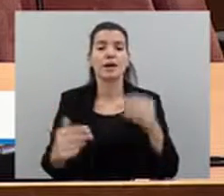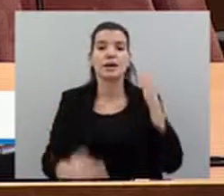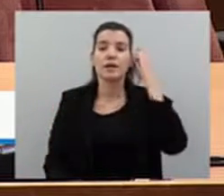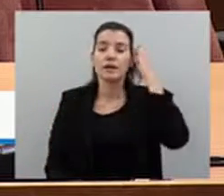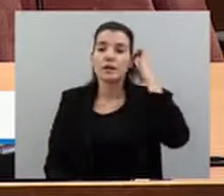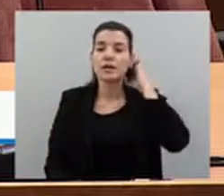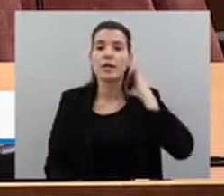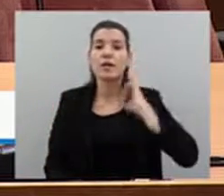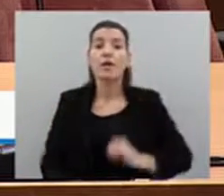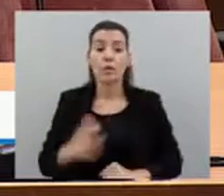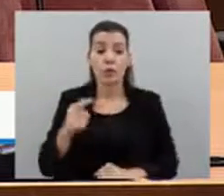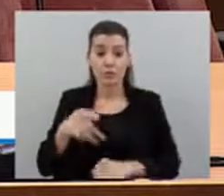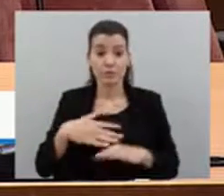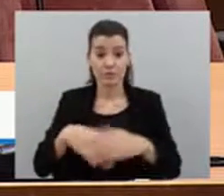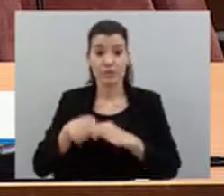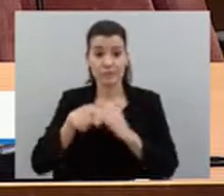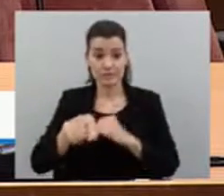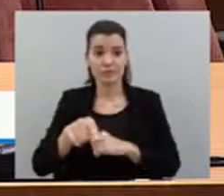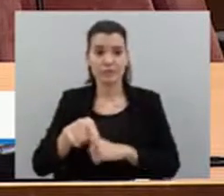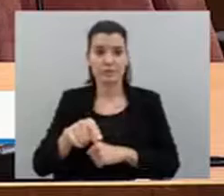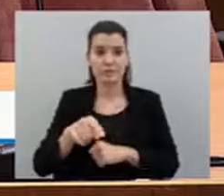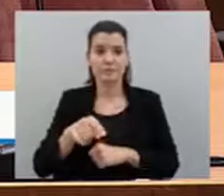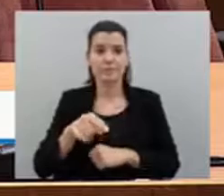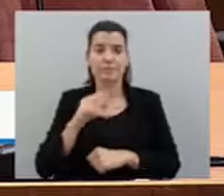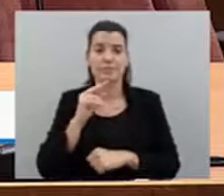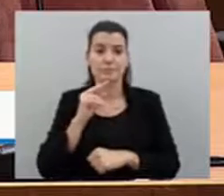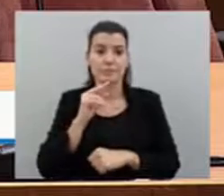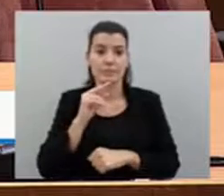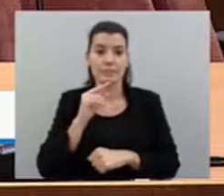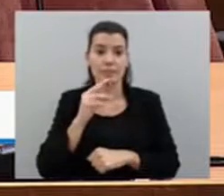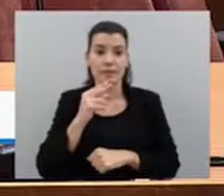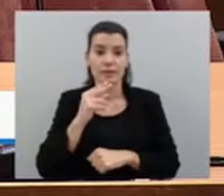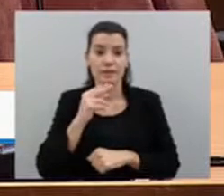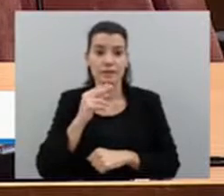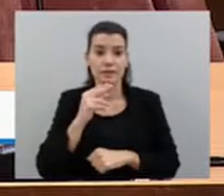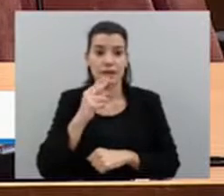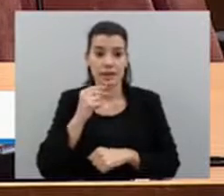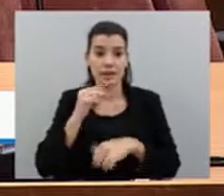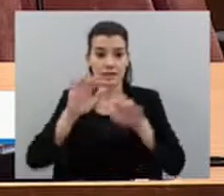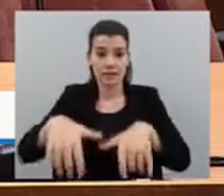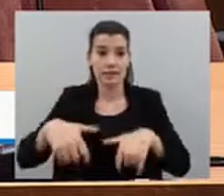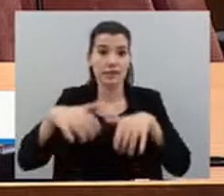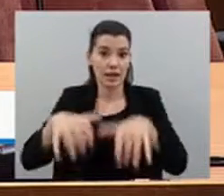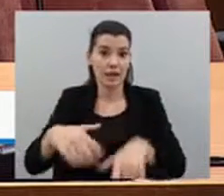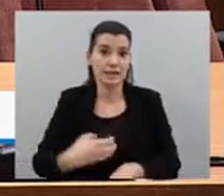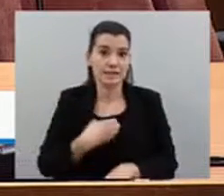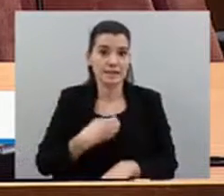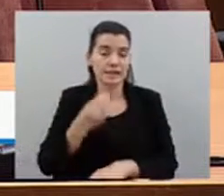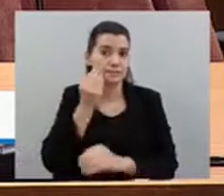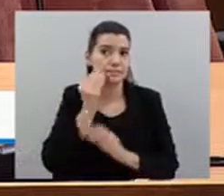aterro fê-lo na convicção de que estava a fazer aquilo que era de